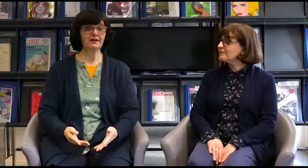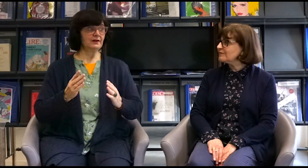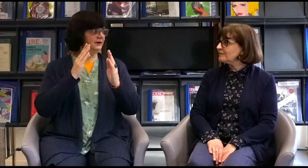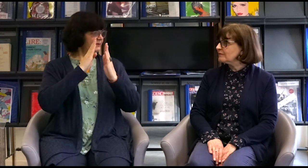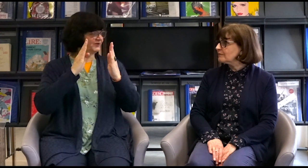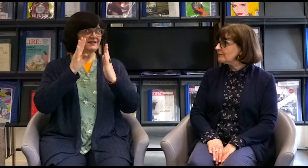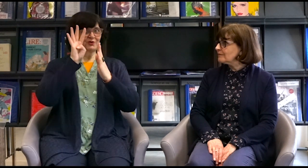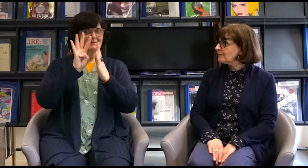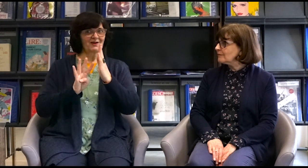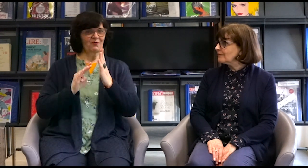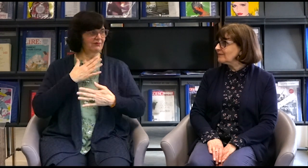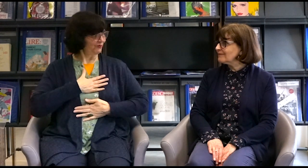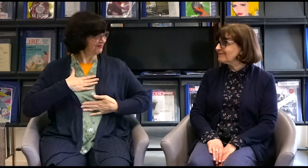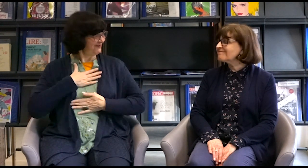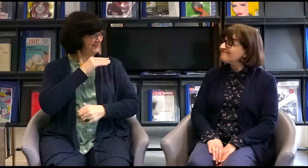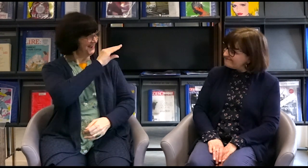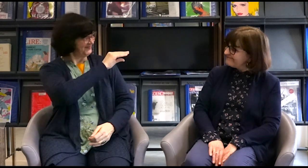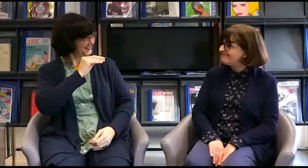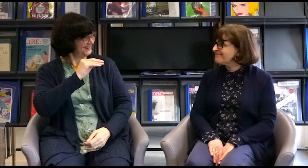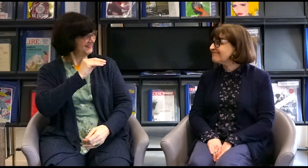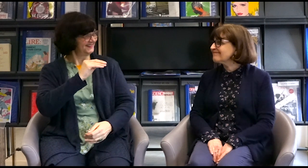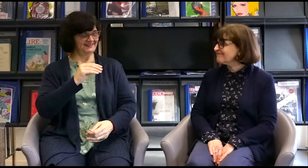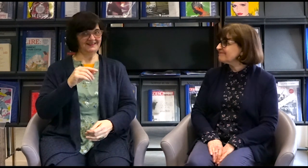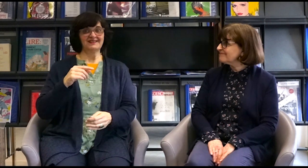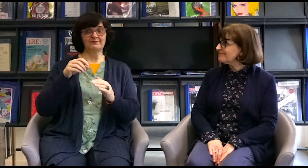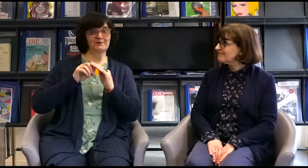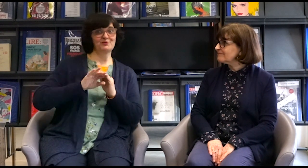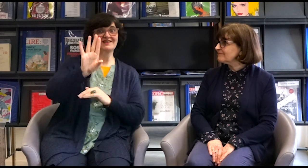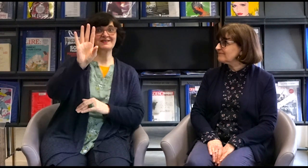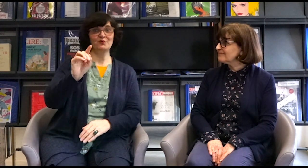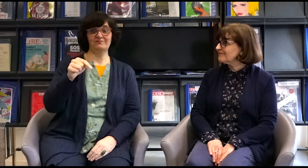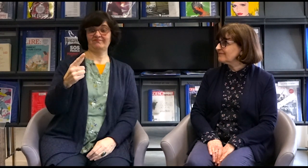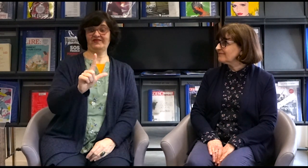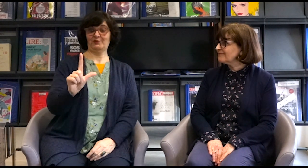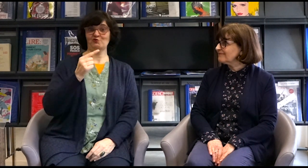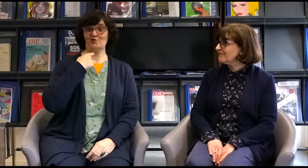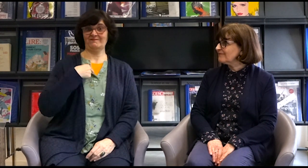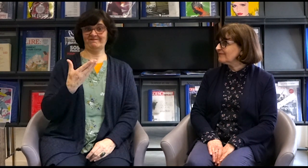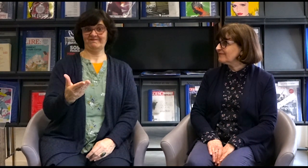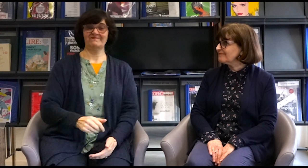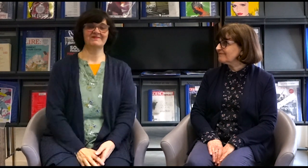La bibliothèque André Malraux est heureuse de t’inviter pour sa projection le 22 juin.